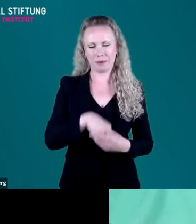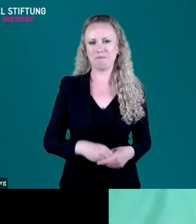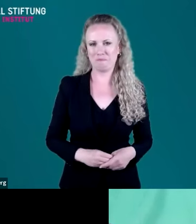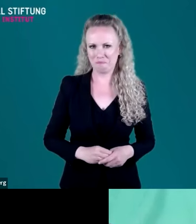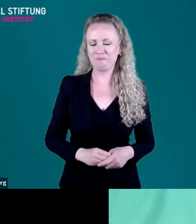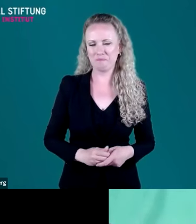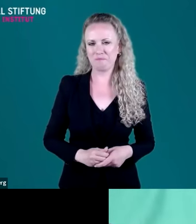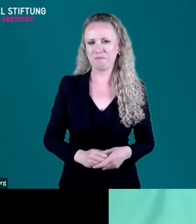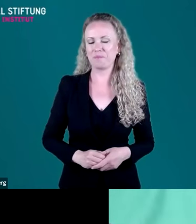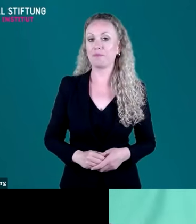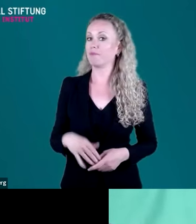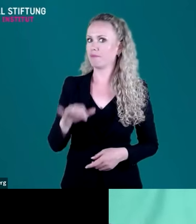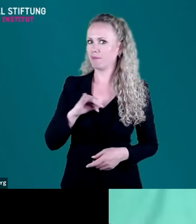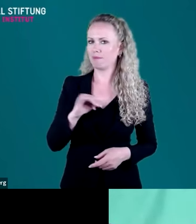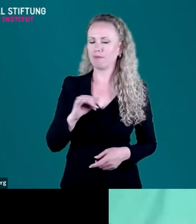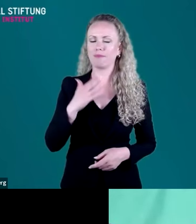Ja, wir sind gespannt. Vielen Dank.